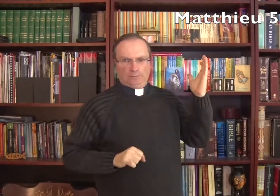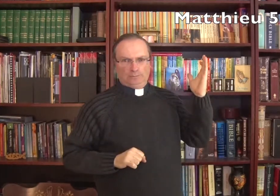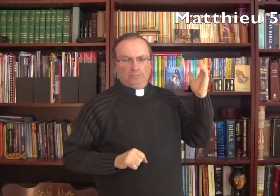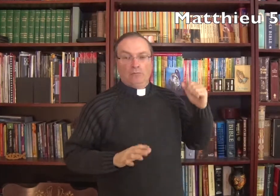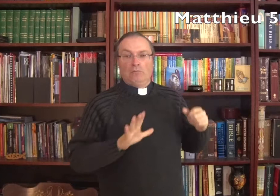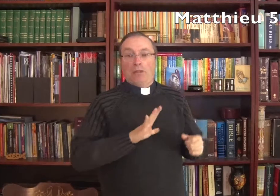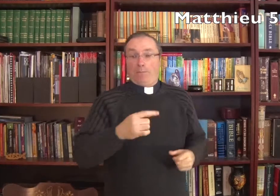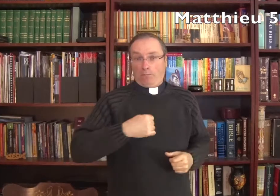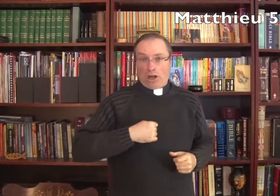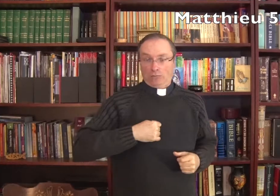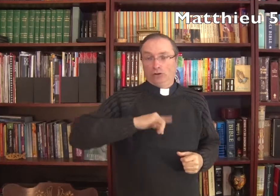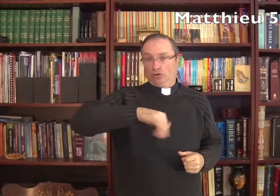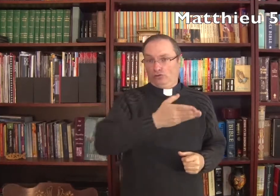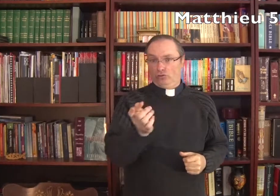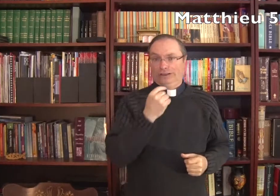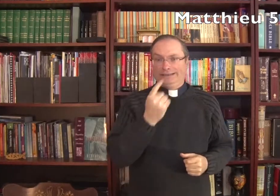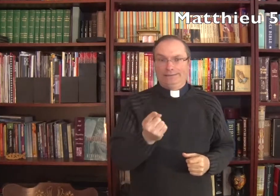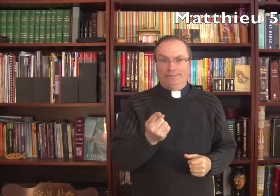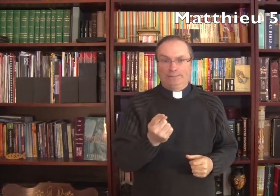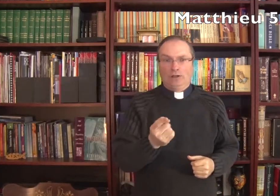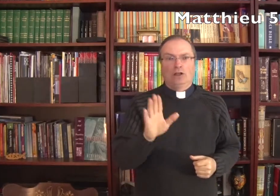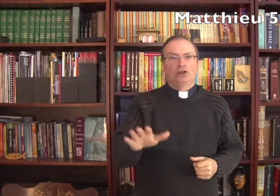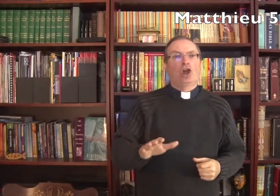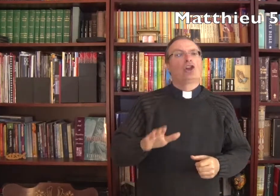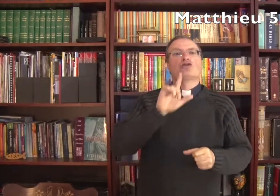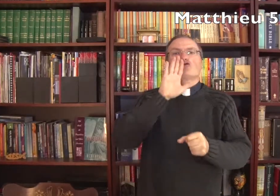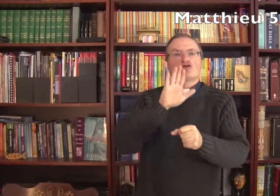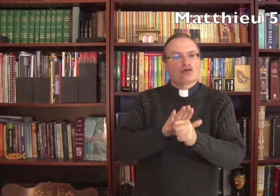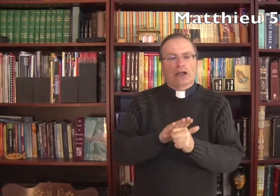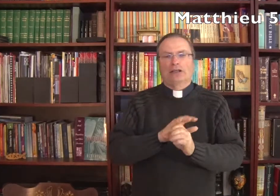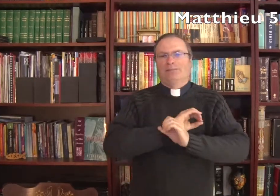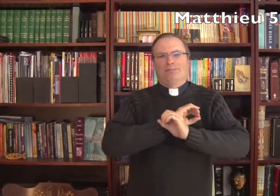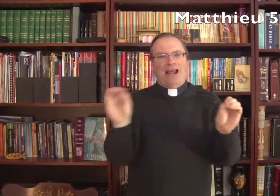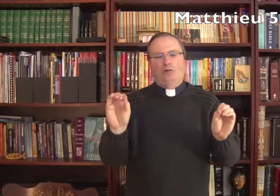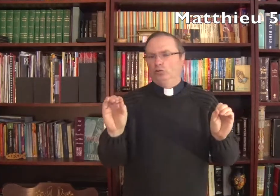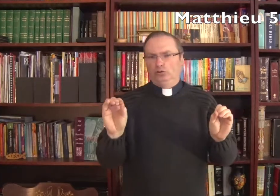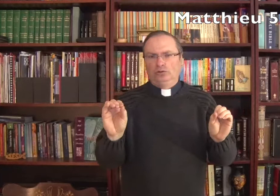Mais moi je vous dis de ne pas jurer du tout,